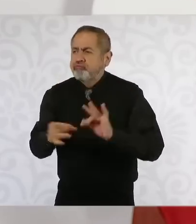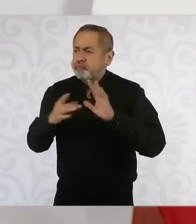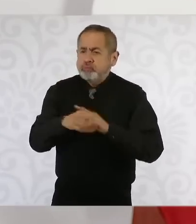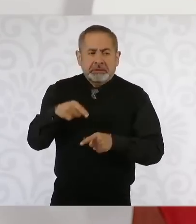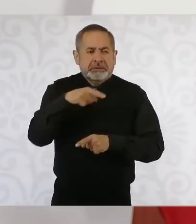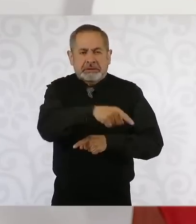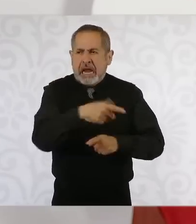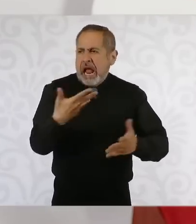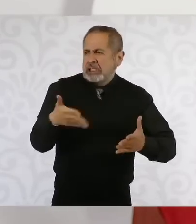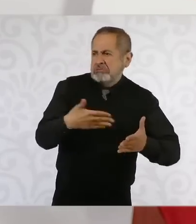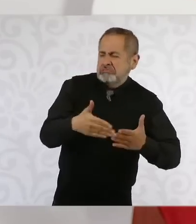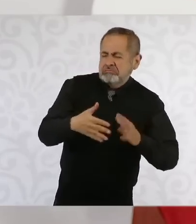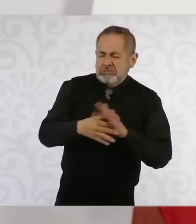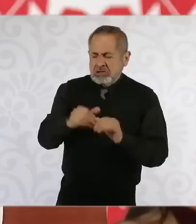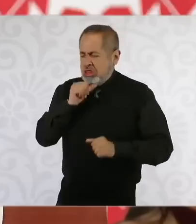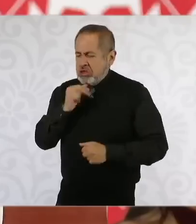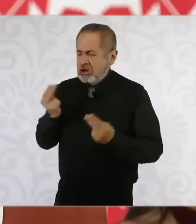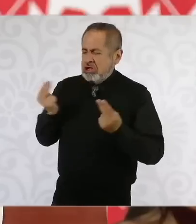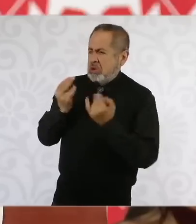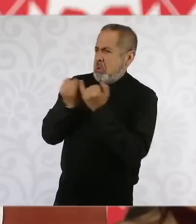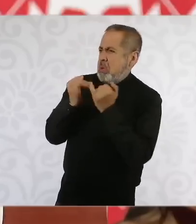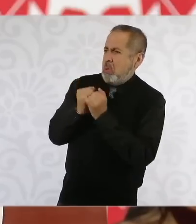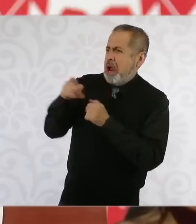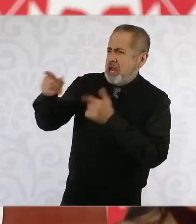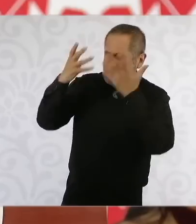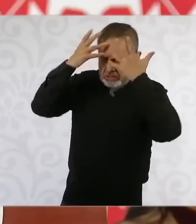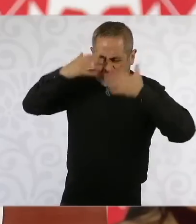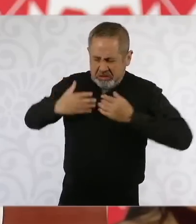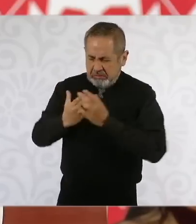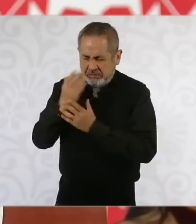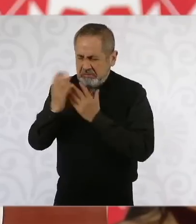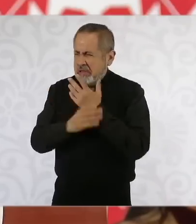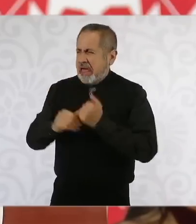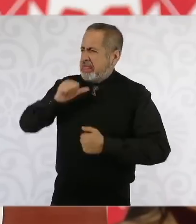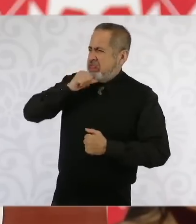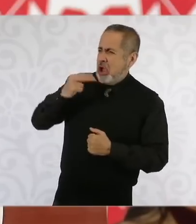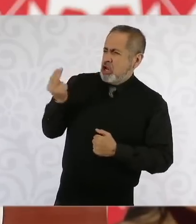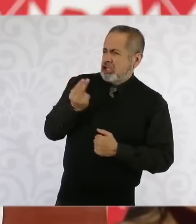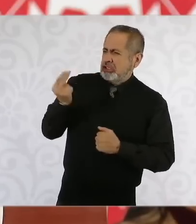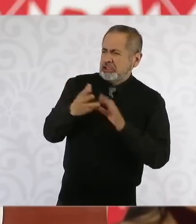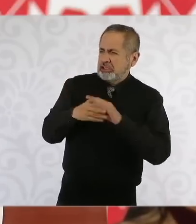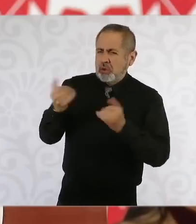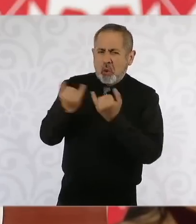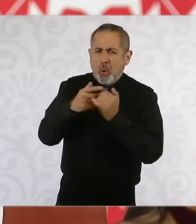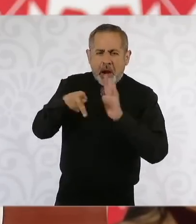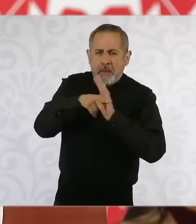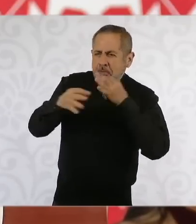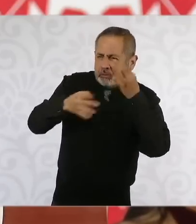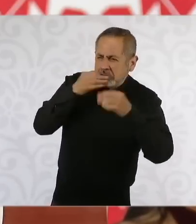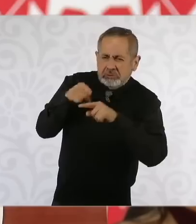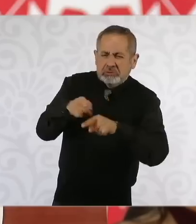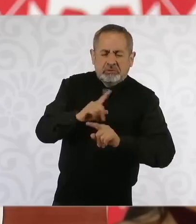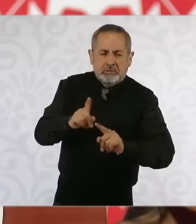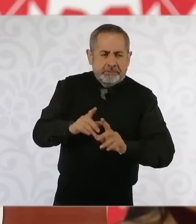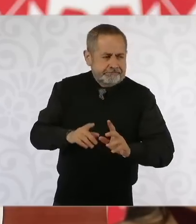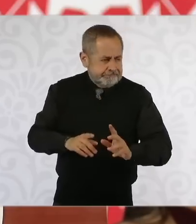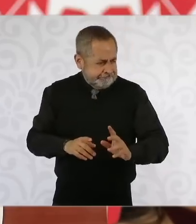ellos no necesitan el mismo equipo de protección personal que las as esto debido a que ellos han